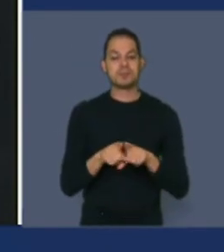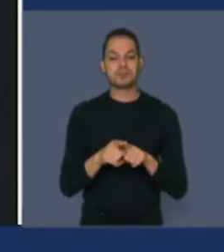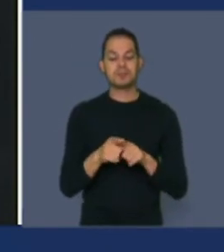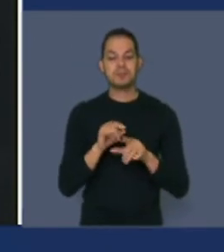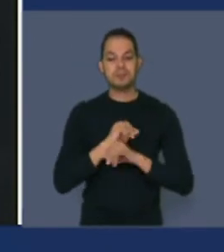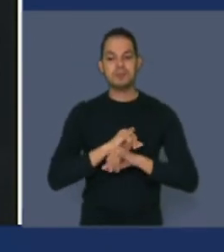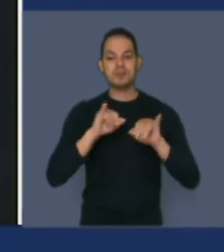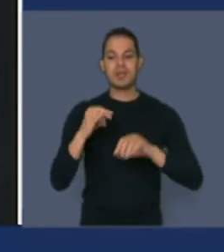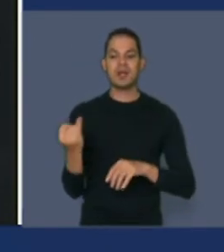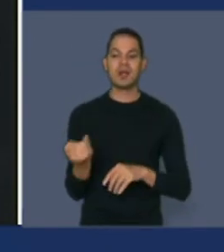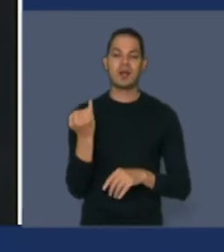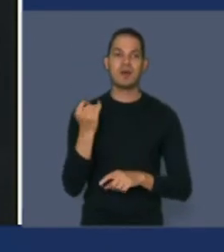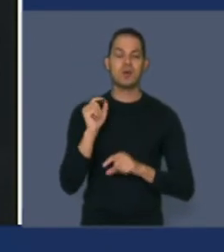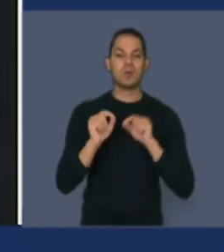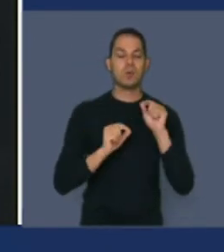UM DIA. PORQUE Ó! VAI APROVAR